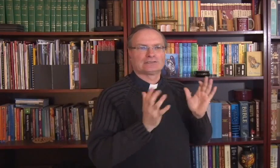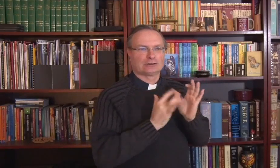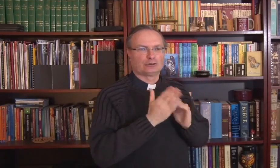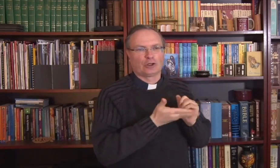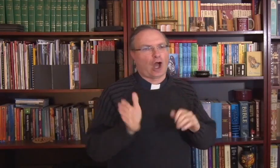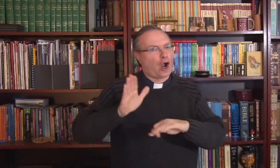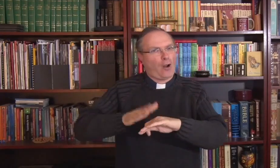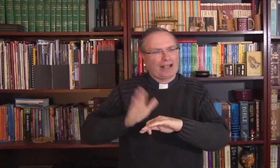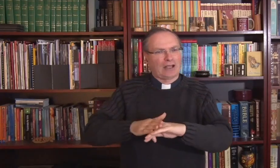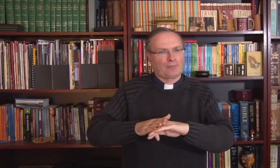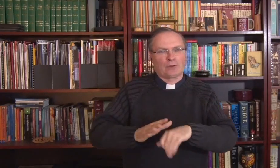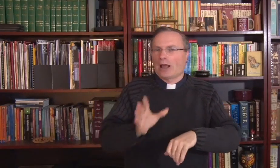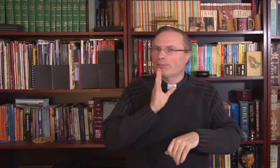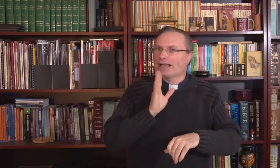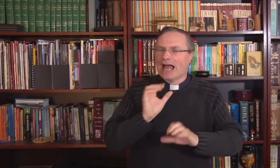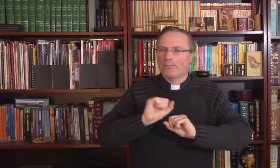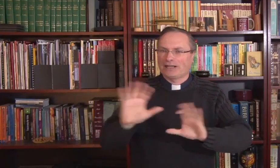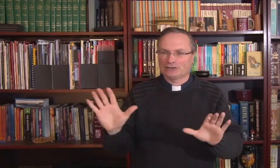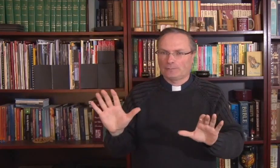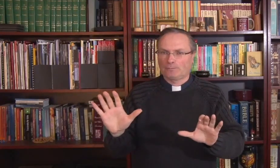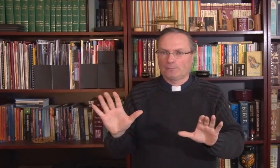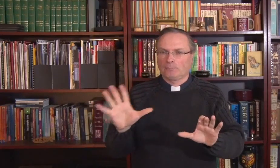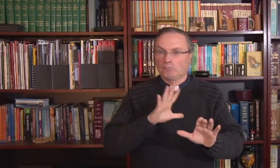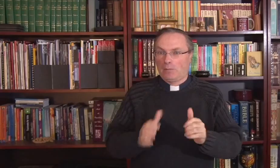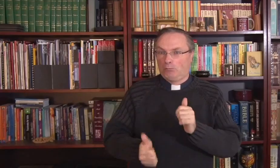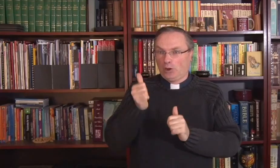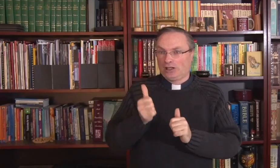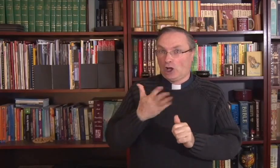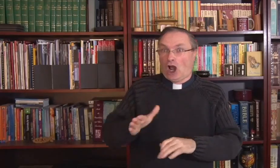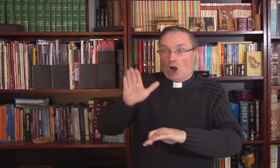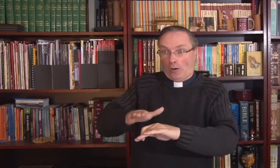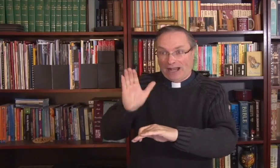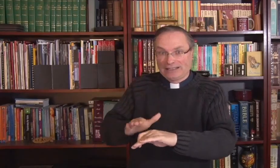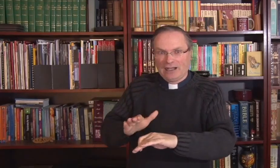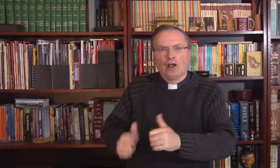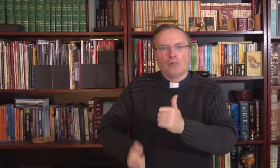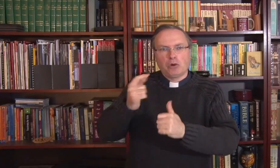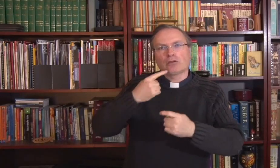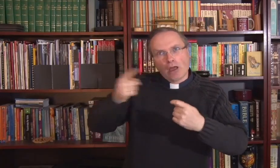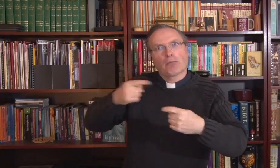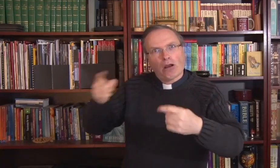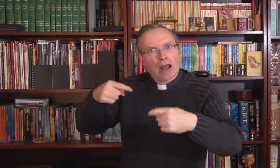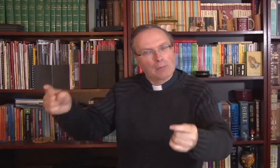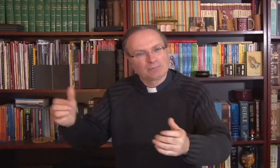Jésus leur recommanda de n’en parler à personne, mais plus il le leur recommandait, plus ils le proclamaient.